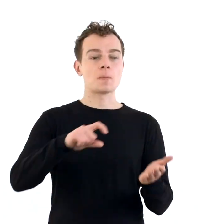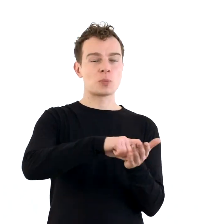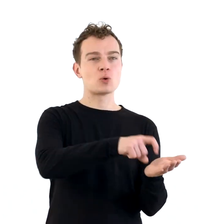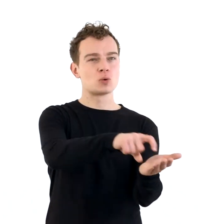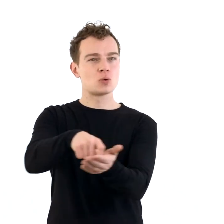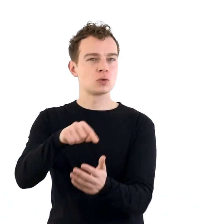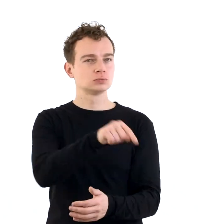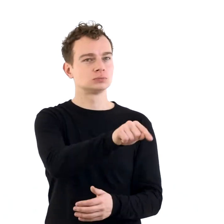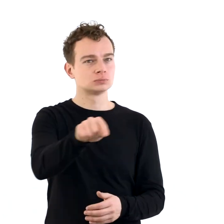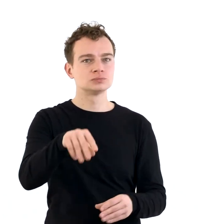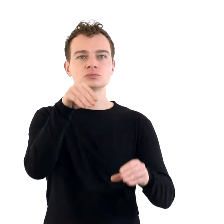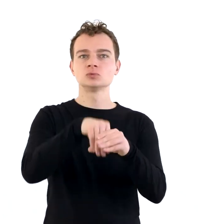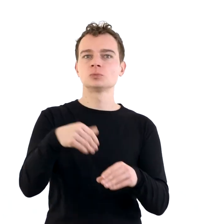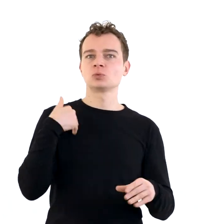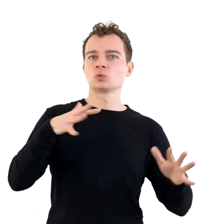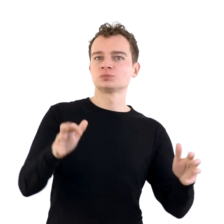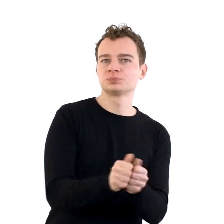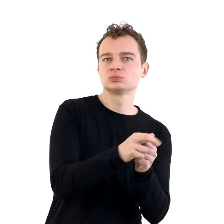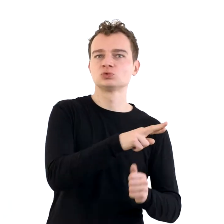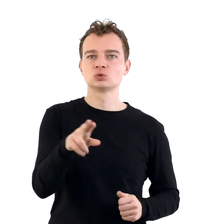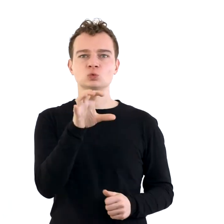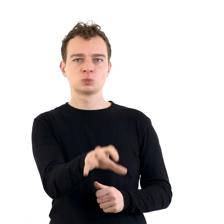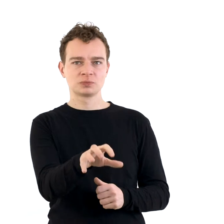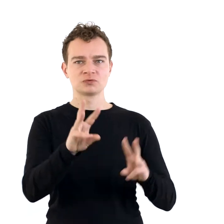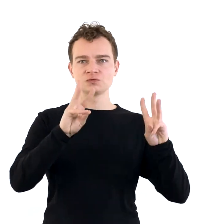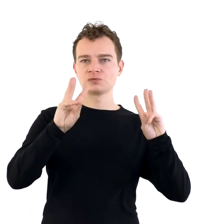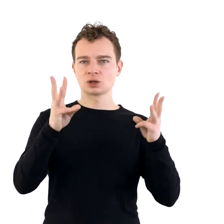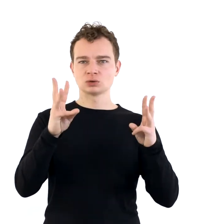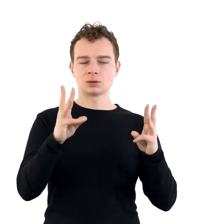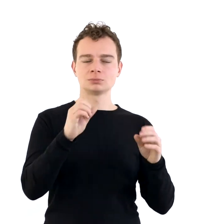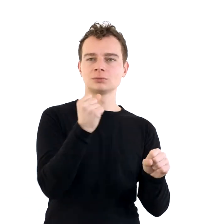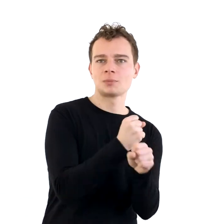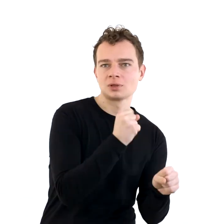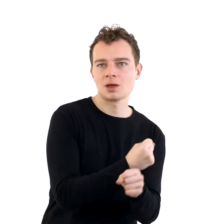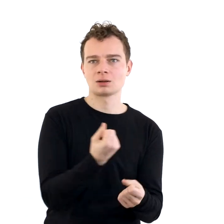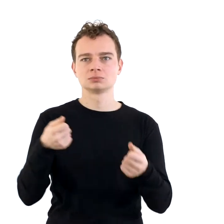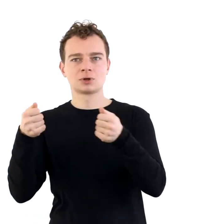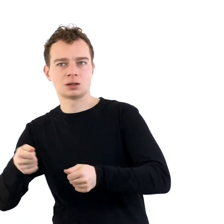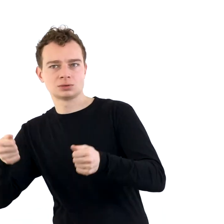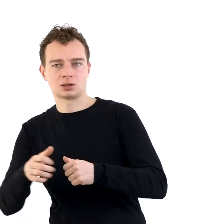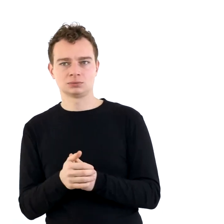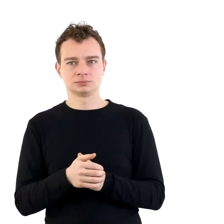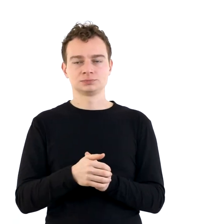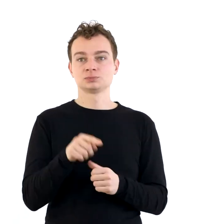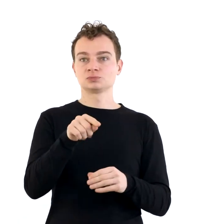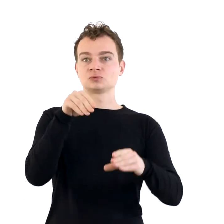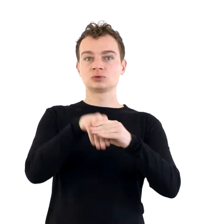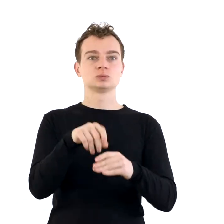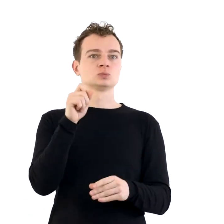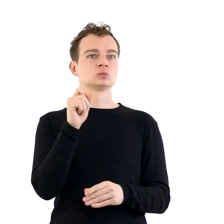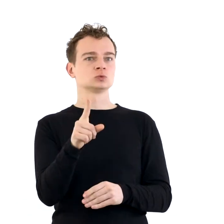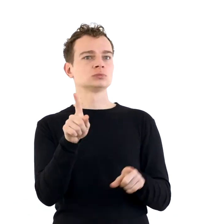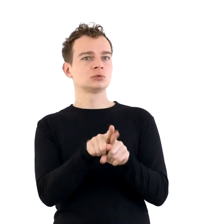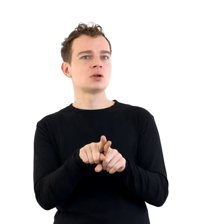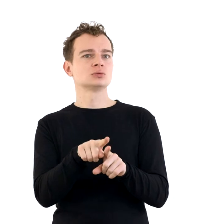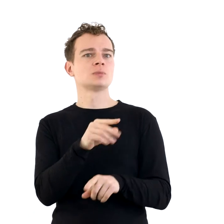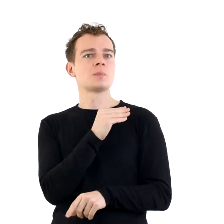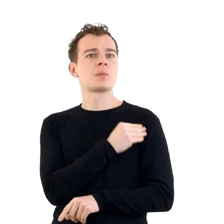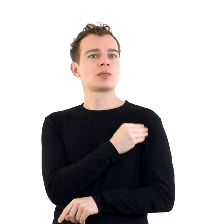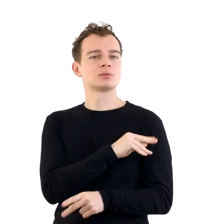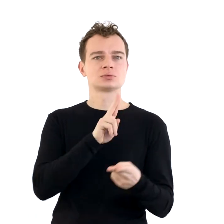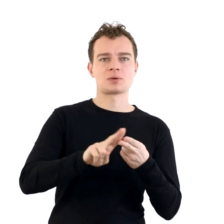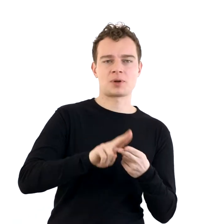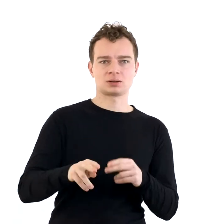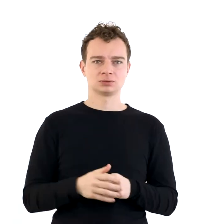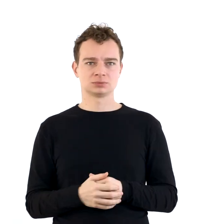Odnaleziono w nich pozostałości warsztatów kamieniarskich i garncarskich z zapasami materiałów.